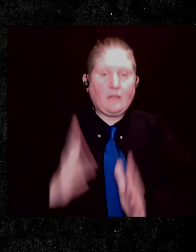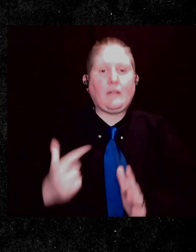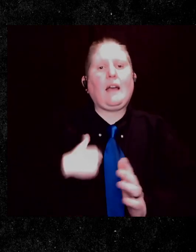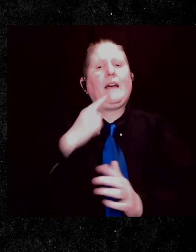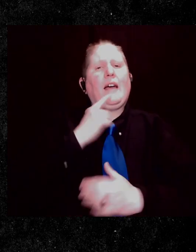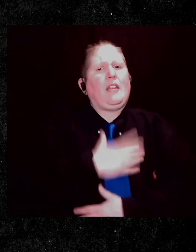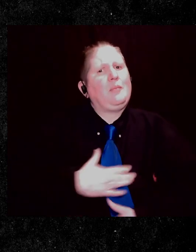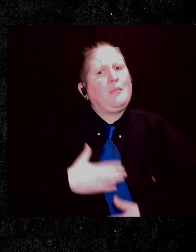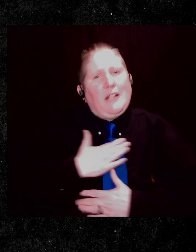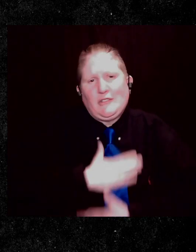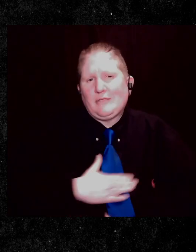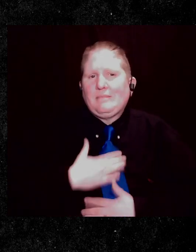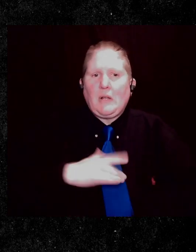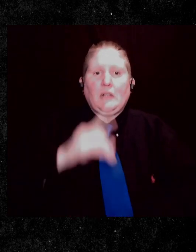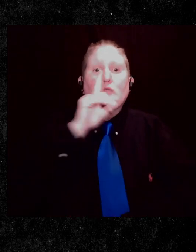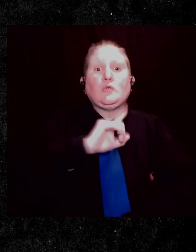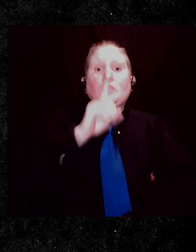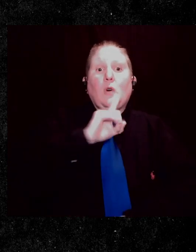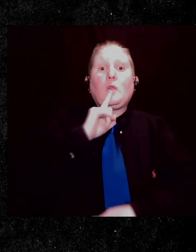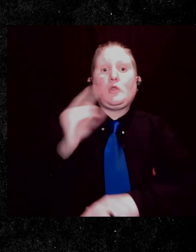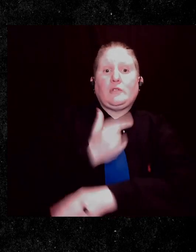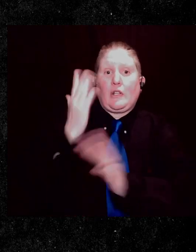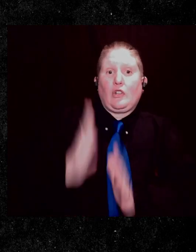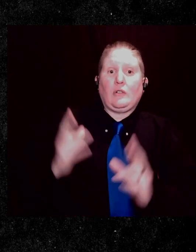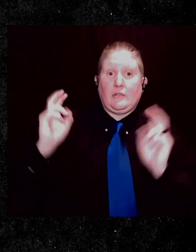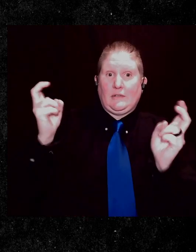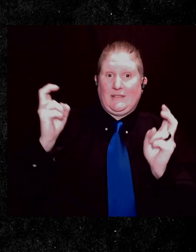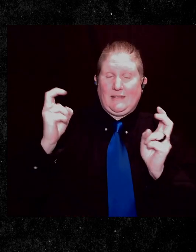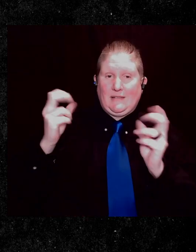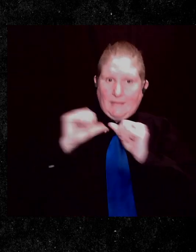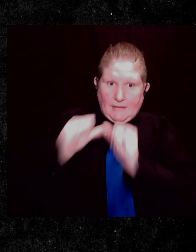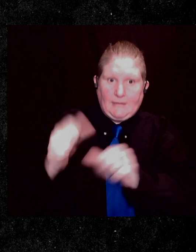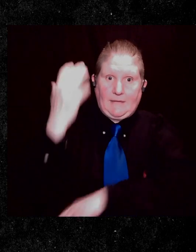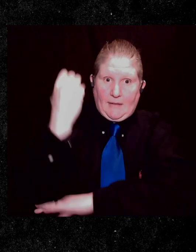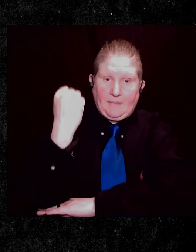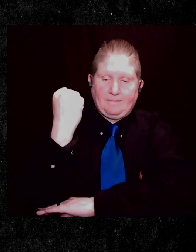y tuve el placer de ser uno de los solistas en la canción, "Still Standing".